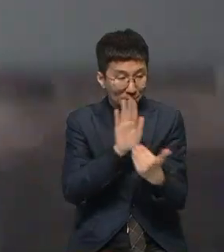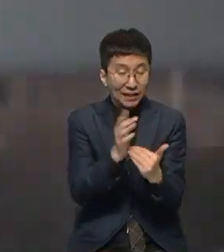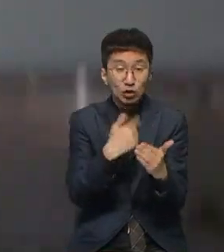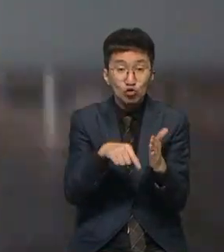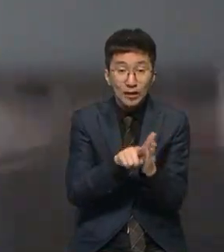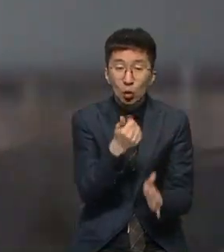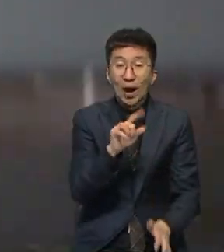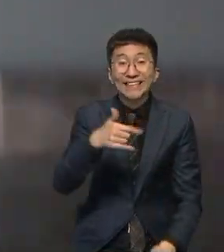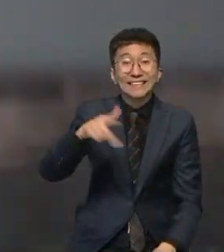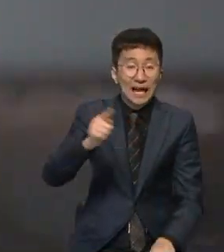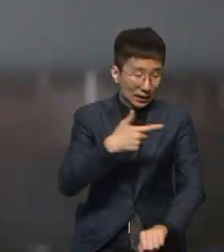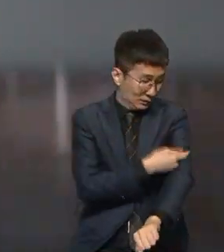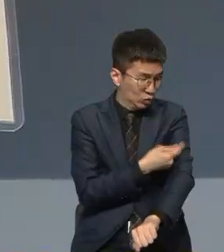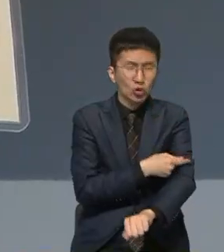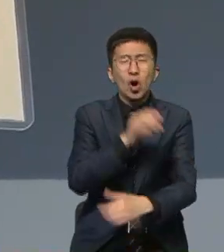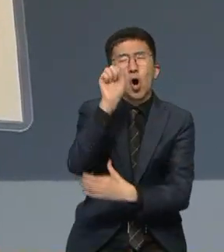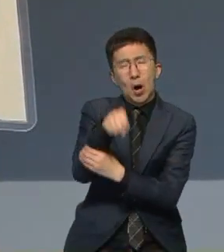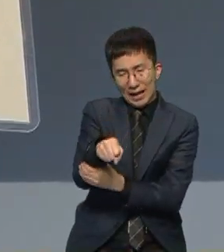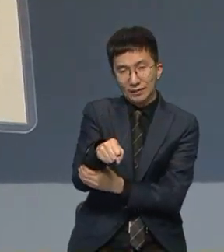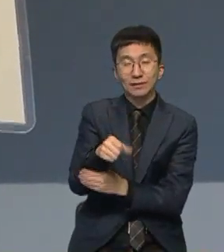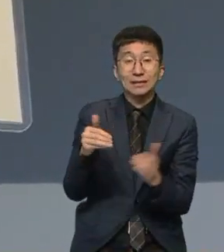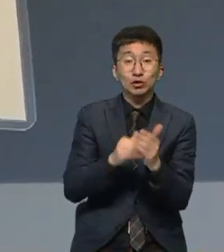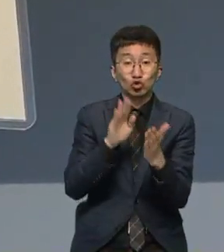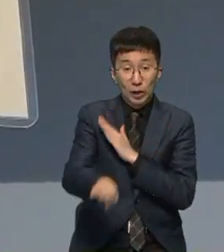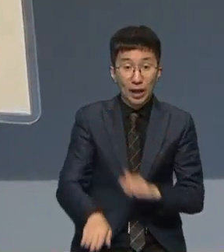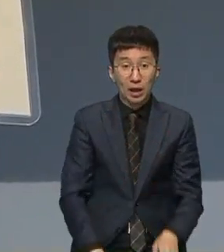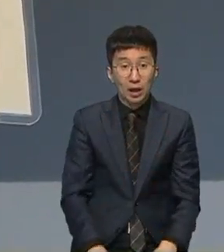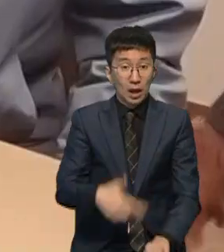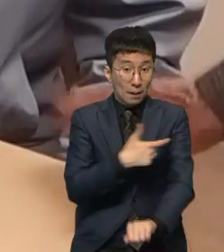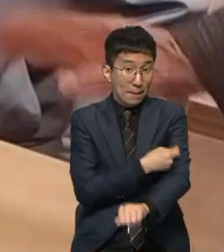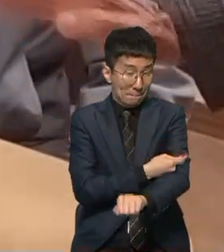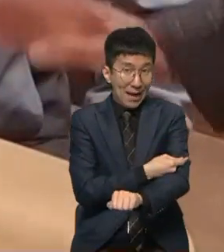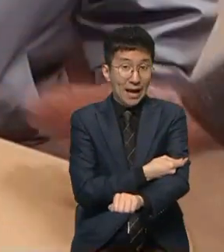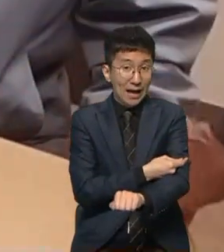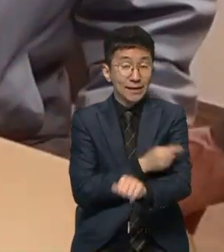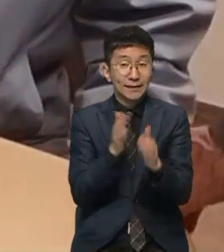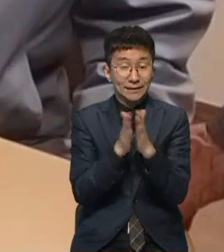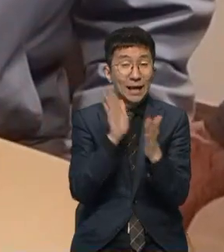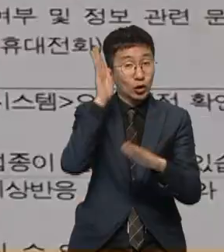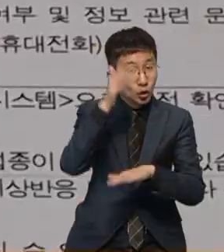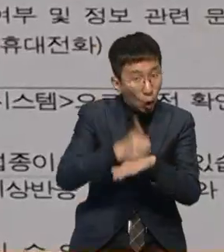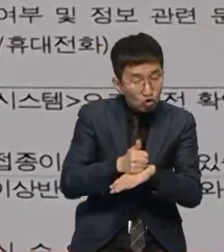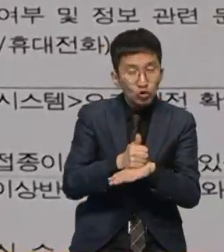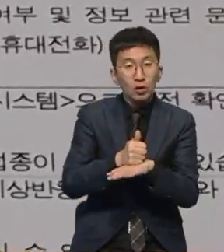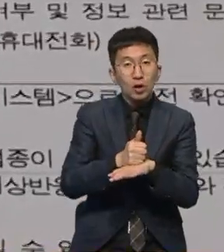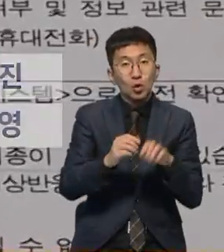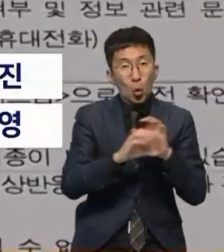BA.4 변이에 대응하는 화이자의 추가 개량 백신 사용을 승인하고 조만간 백신 접종에 활용해 재유행의 파고를 억제할 계획입니다.